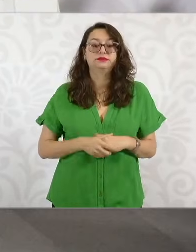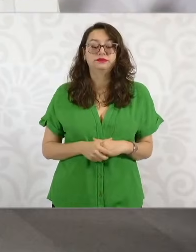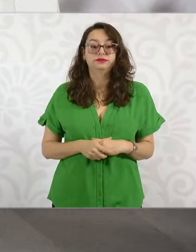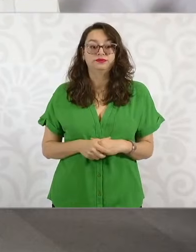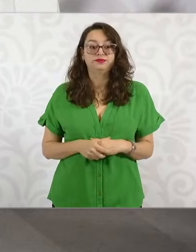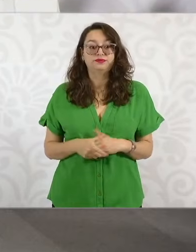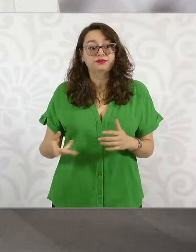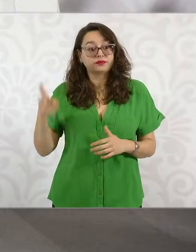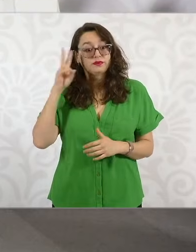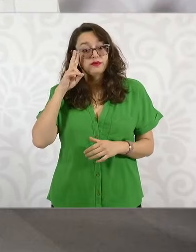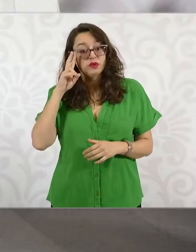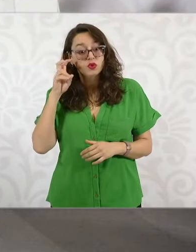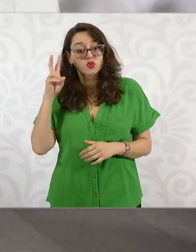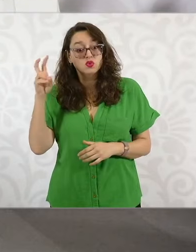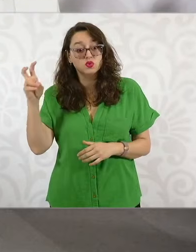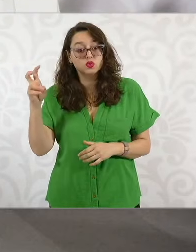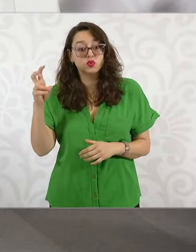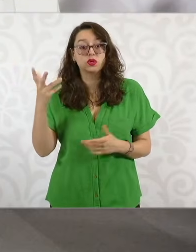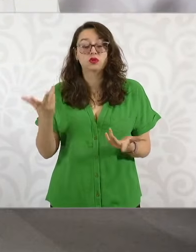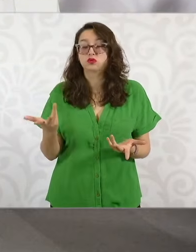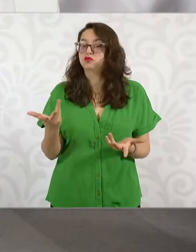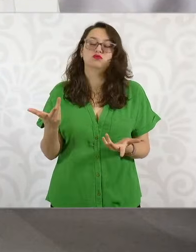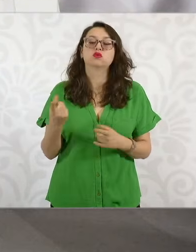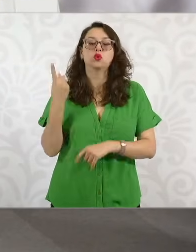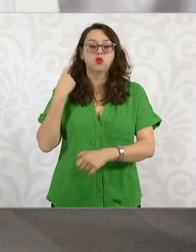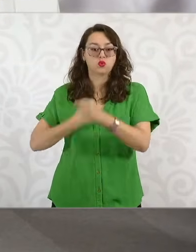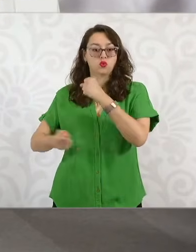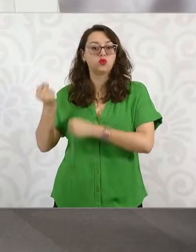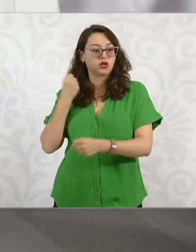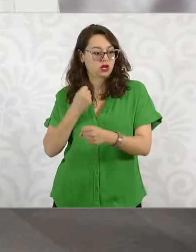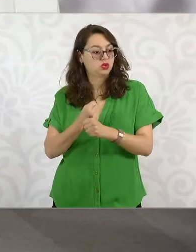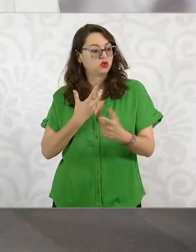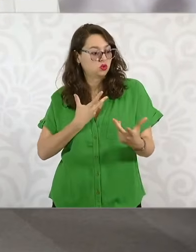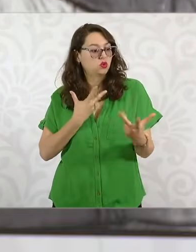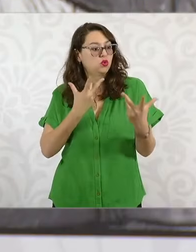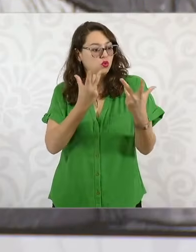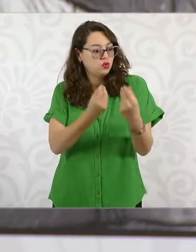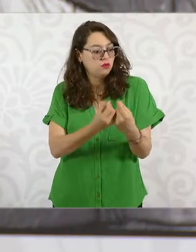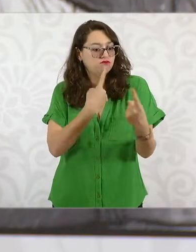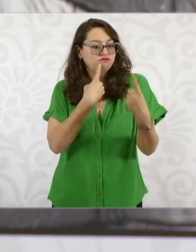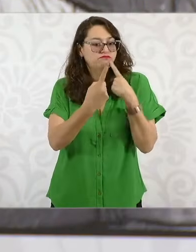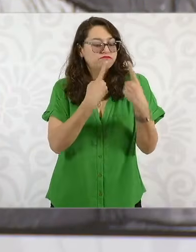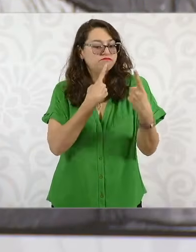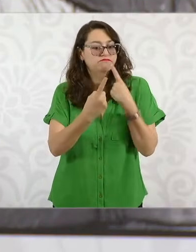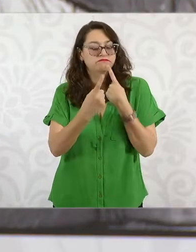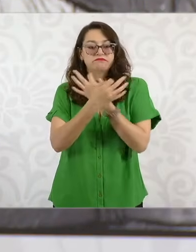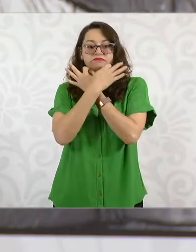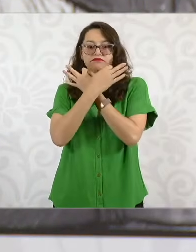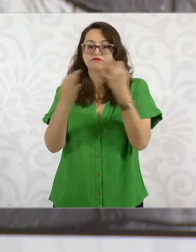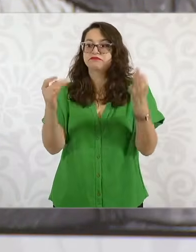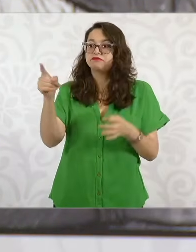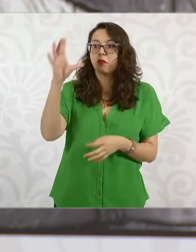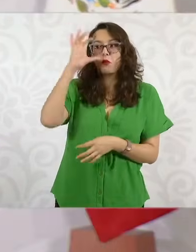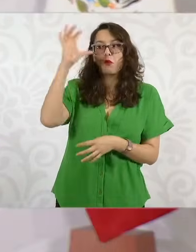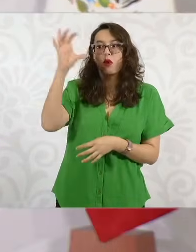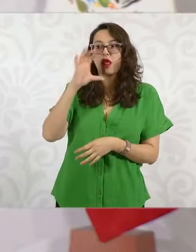un sueño. Hace un año, presidenta, estuvimos con usted y anunciamos una planta en Morelos. Ahora